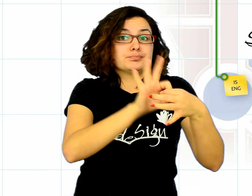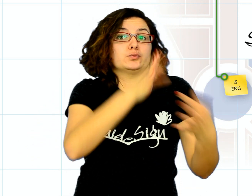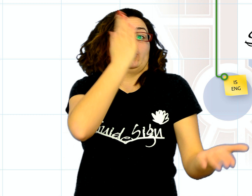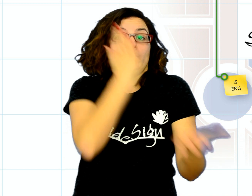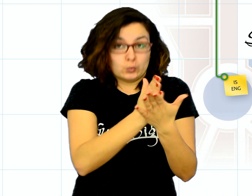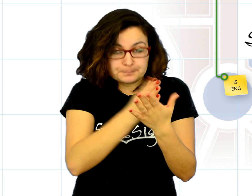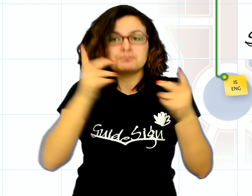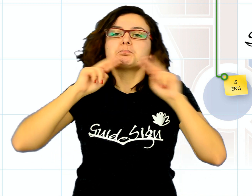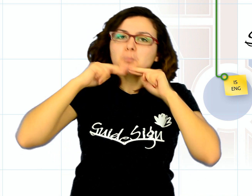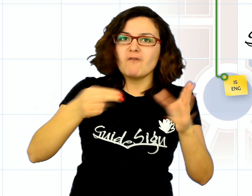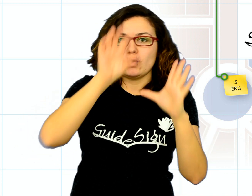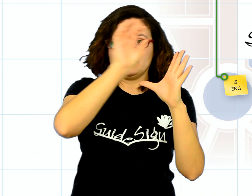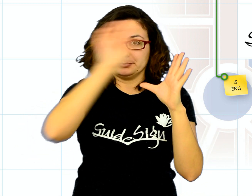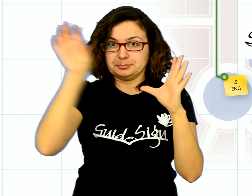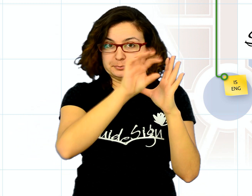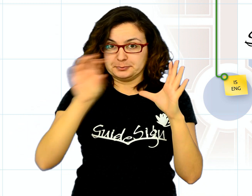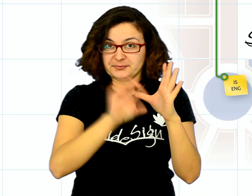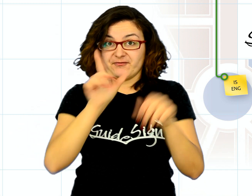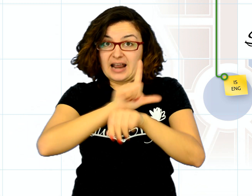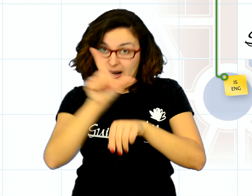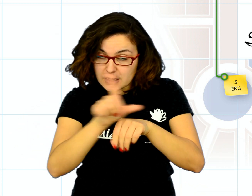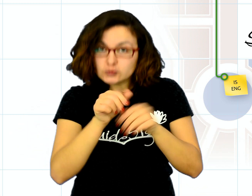Po zalogowaniu się wrócisz na stronę głosowania.